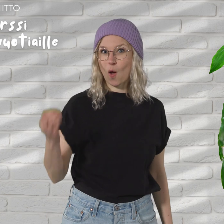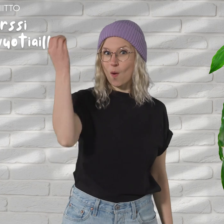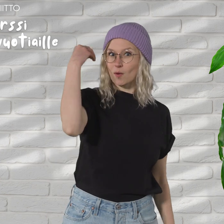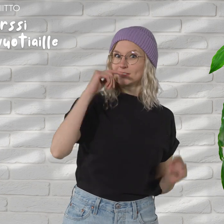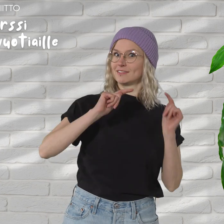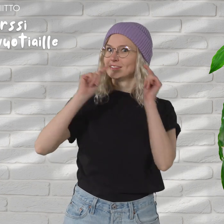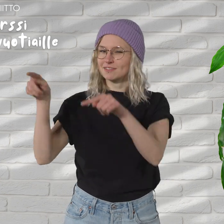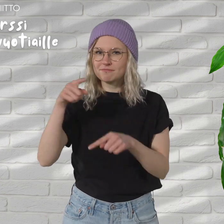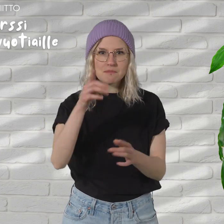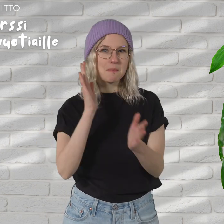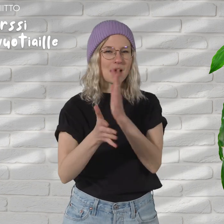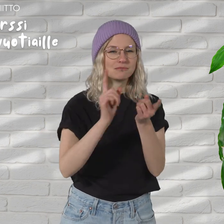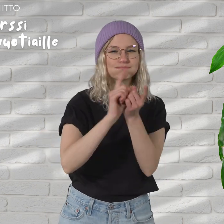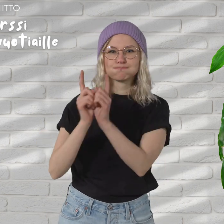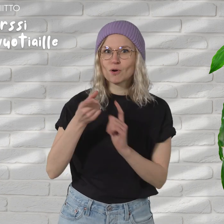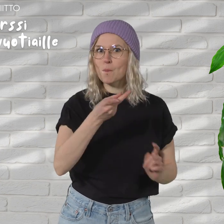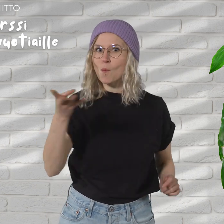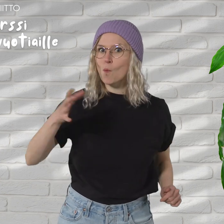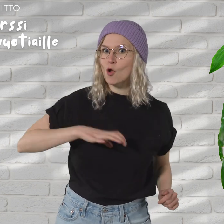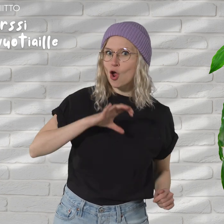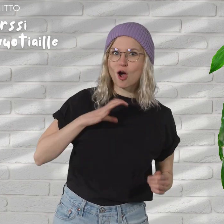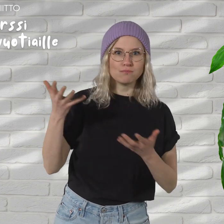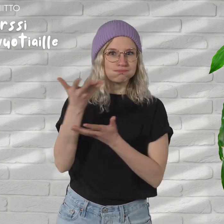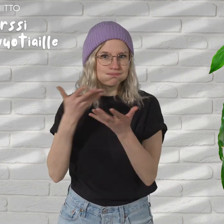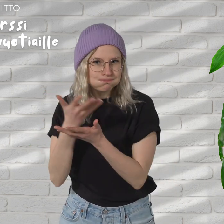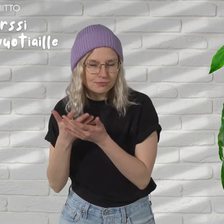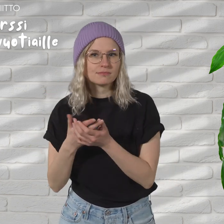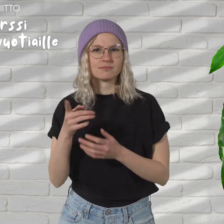Kurssilla pääset tapaamaan muita codia, ja kurssiohjelmassa on luvassa -